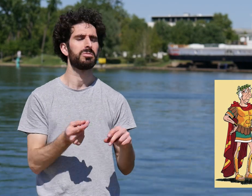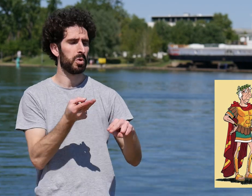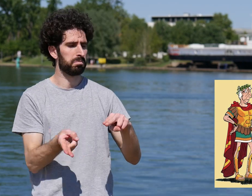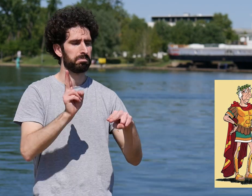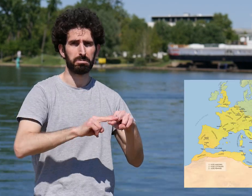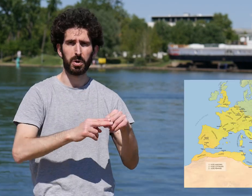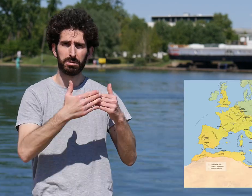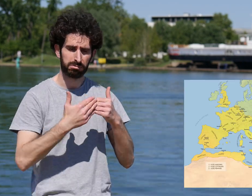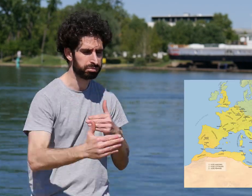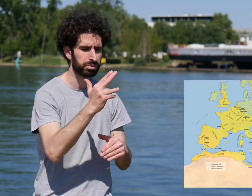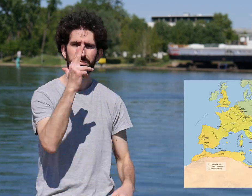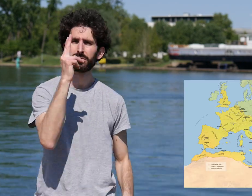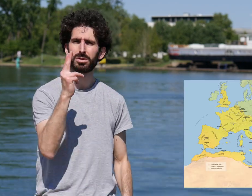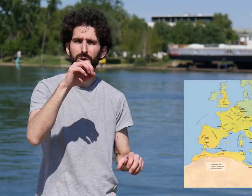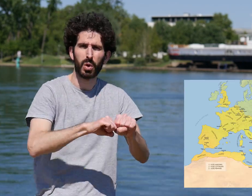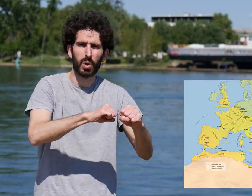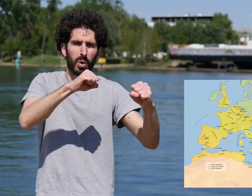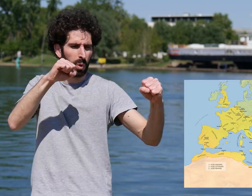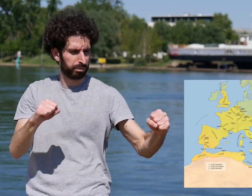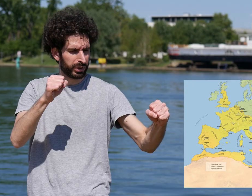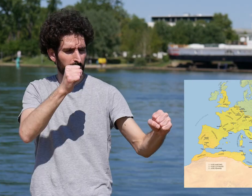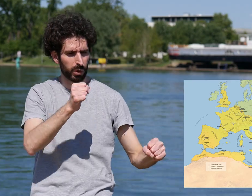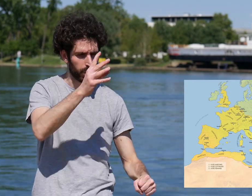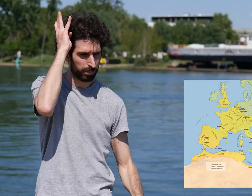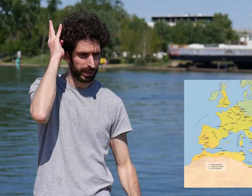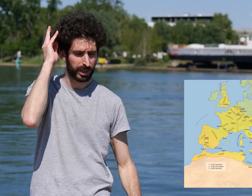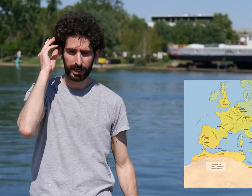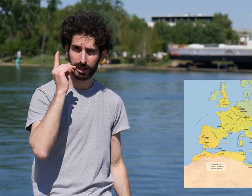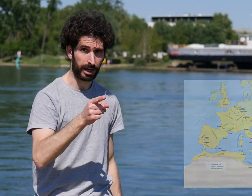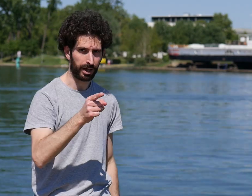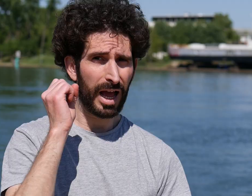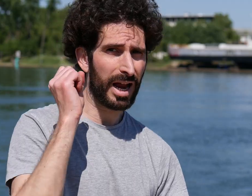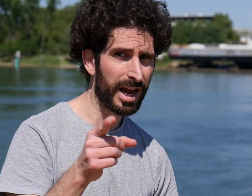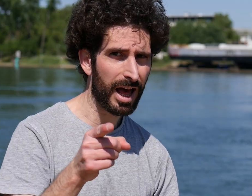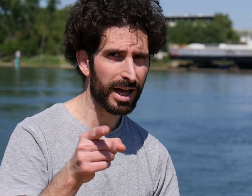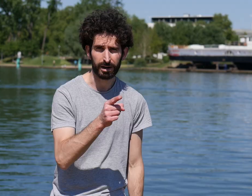Sa mort marque le début de l'Empire Romain. Et là...